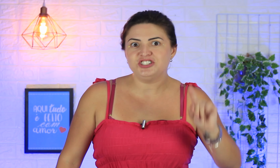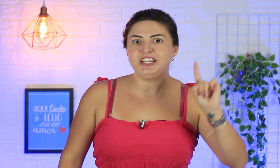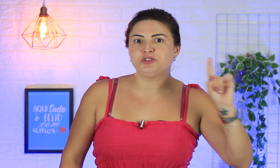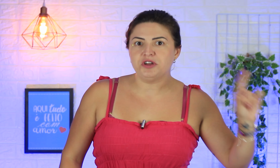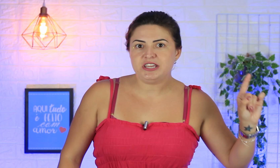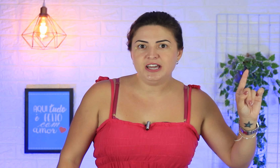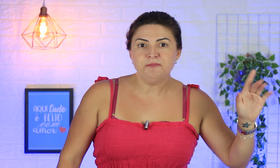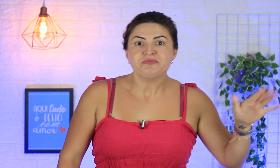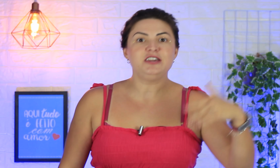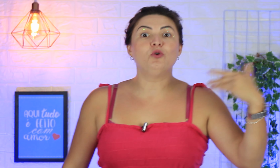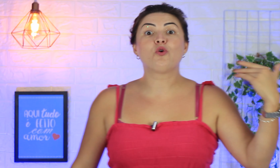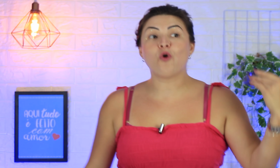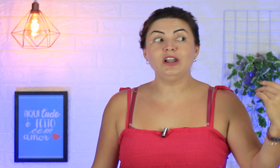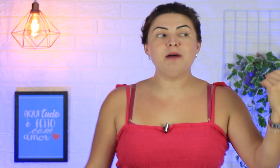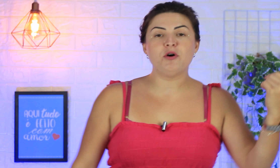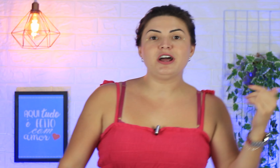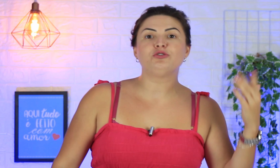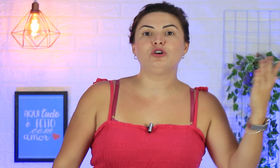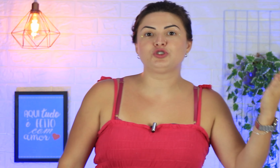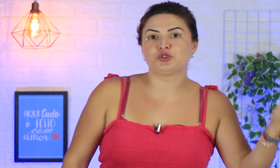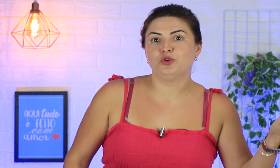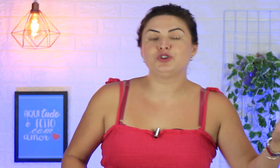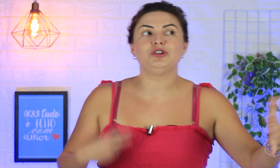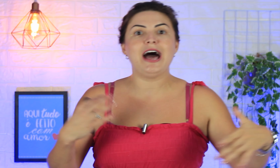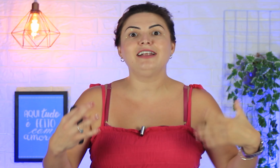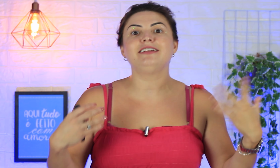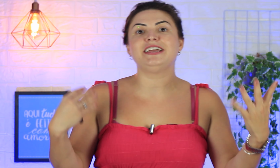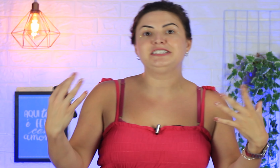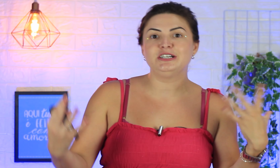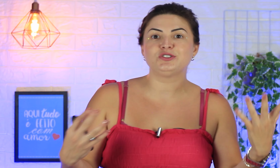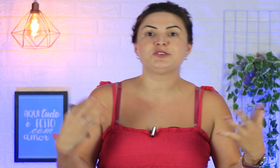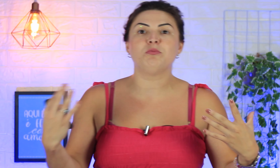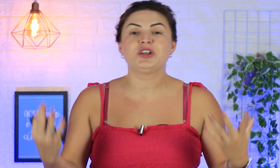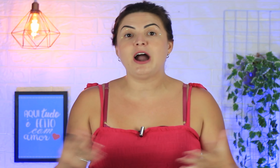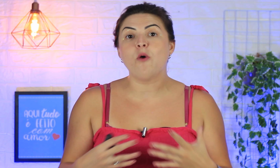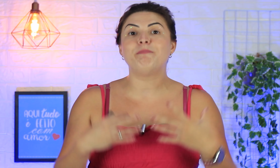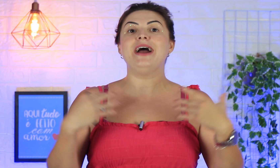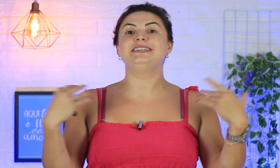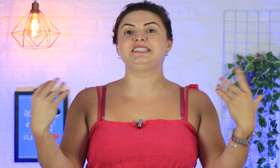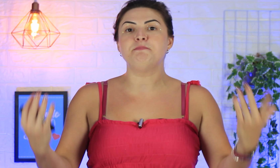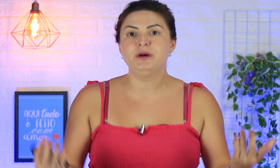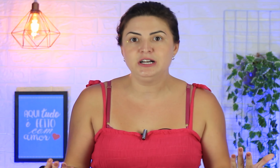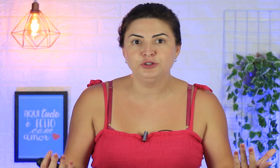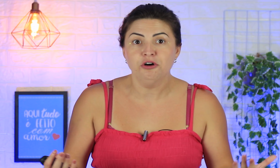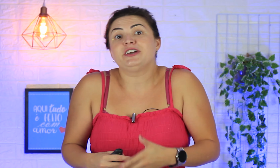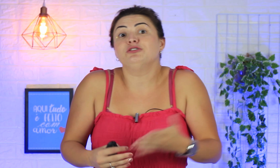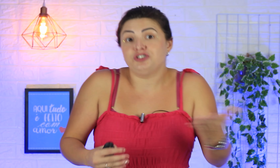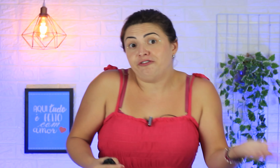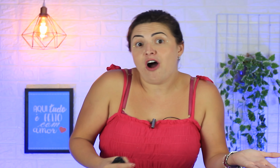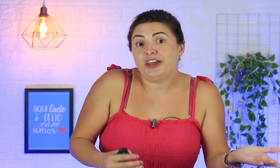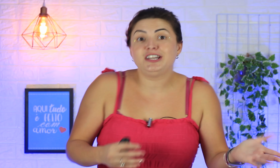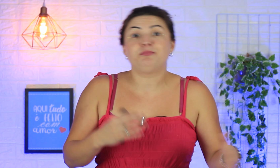diretoria e o colaborador surdo lá né tentando se comunicar ou participando ficando de fora né